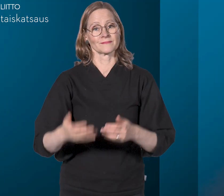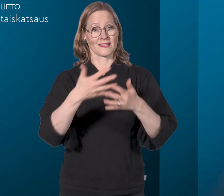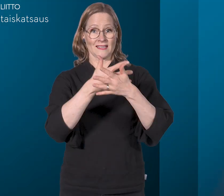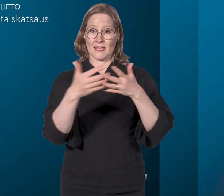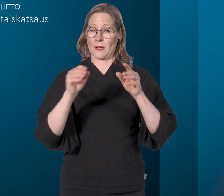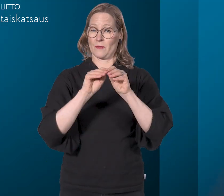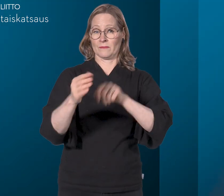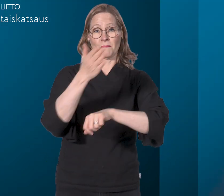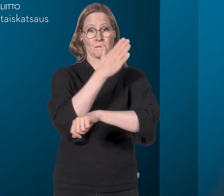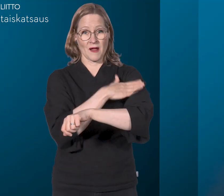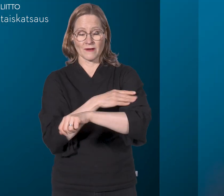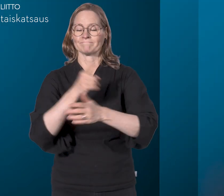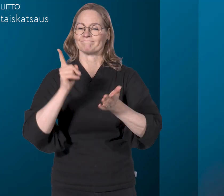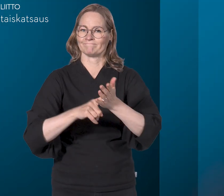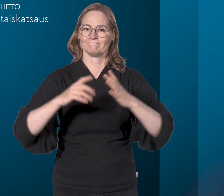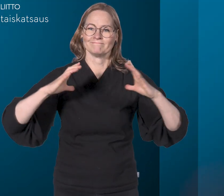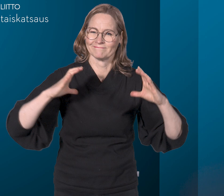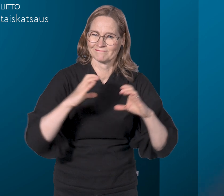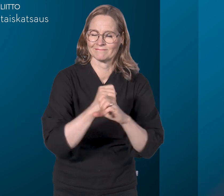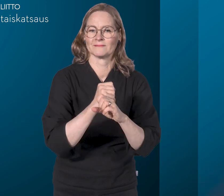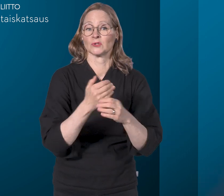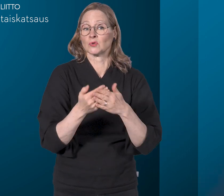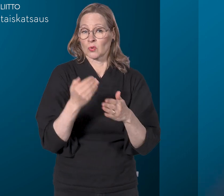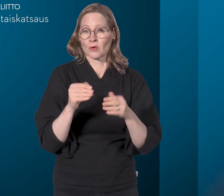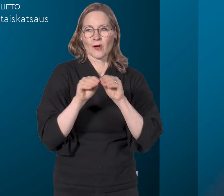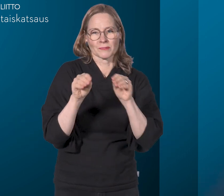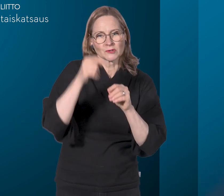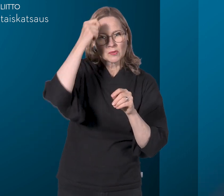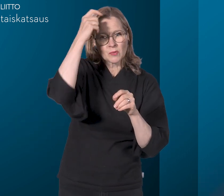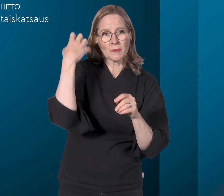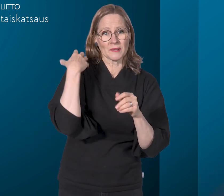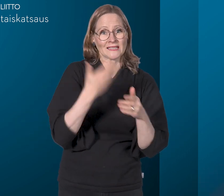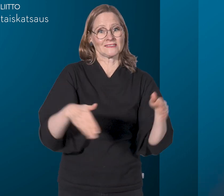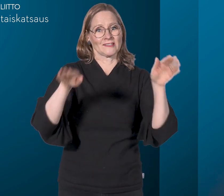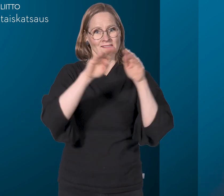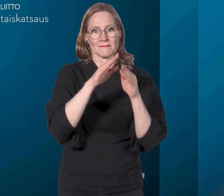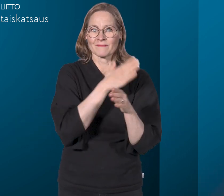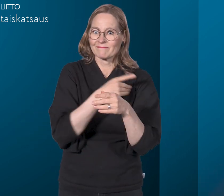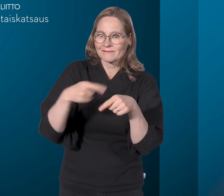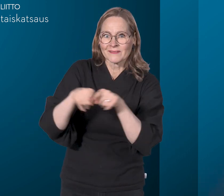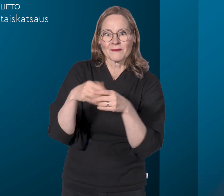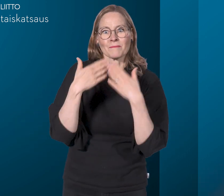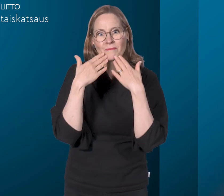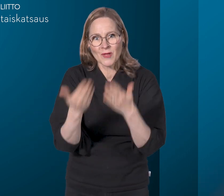Kielineuvonnan palveluja joudutaan supistamaan, - koska opetus- ja kulttuuriministeriö on myöntänyt -